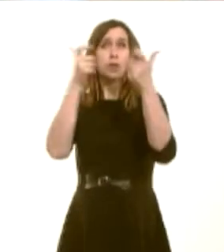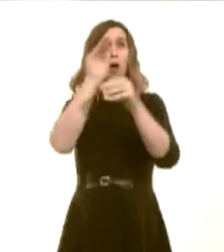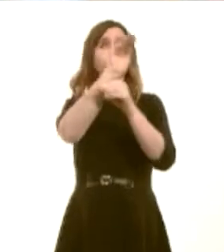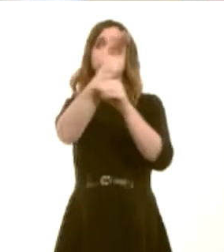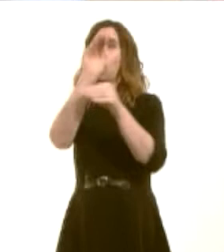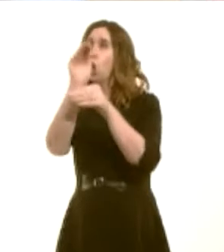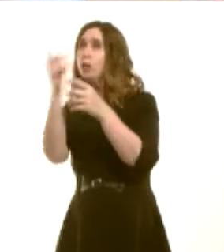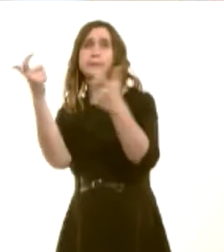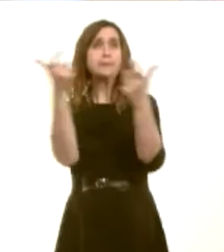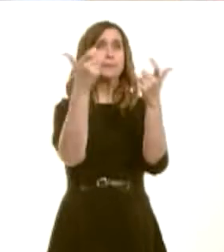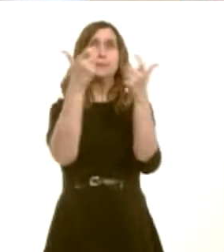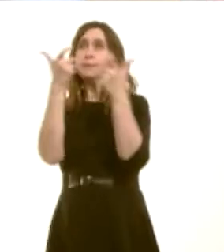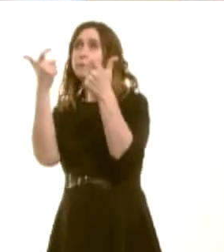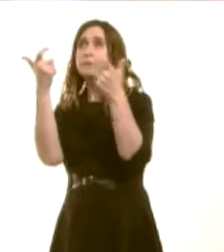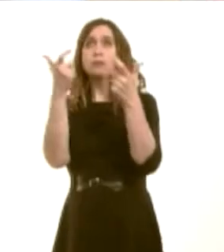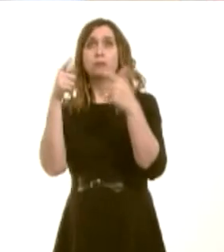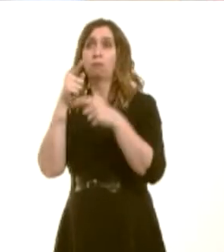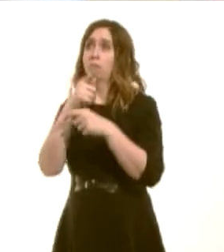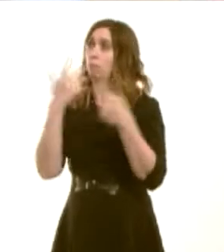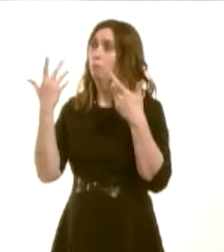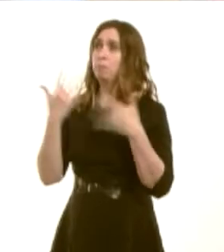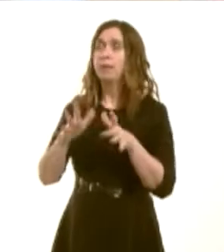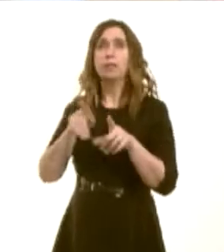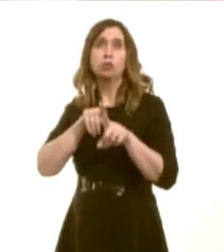lot far o bethau er mwyn trio recriwtio pobl. Rydym yn gwybod bod yna broblem gydag agwedd